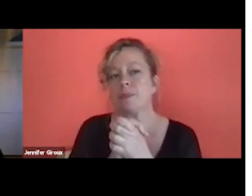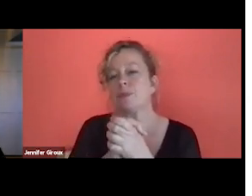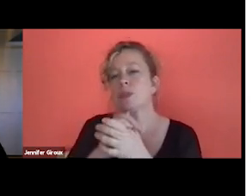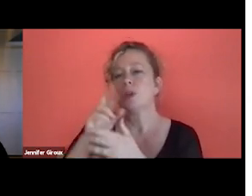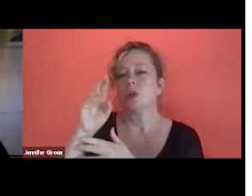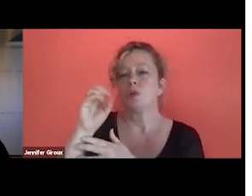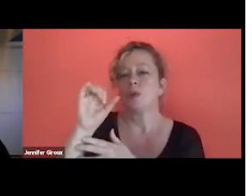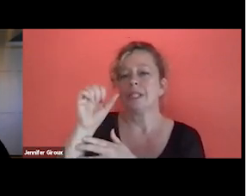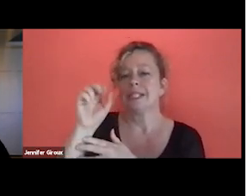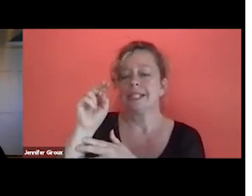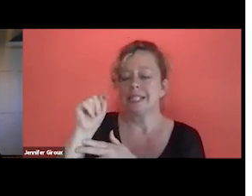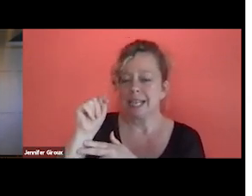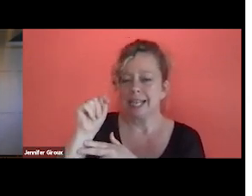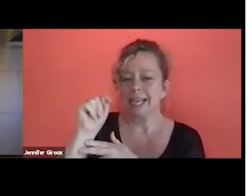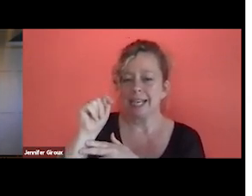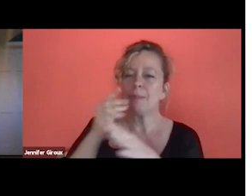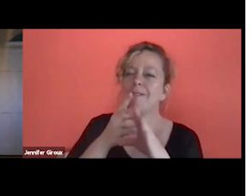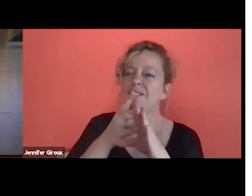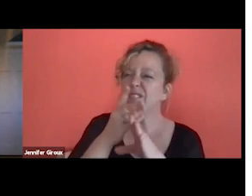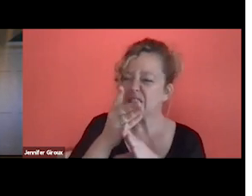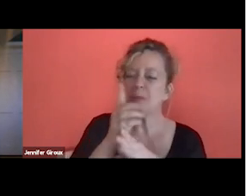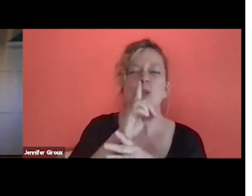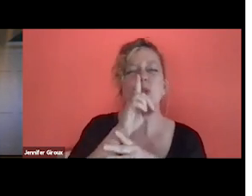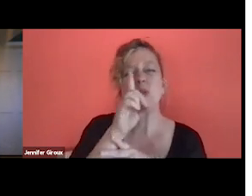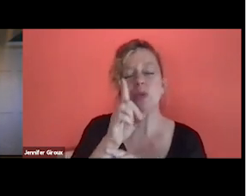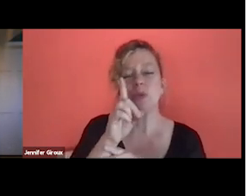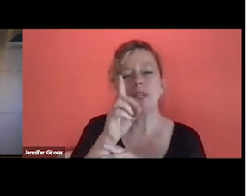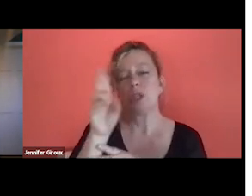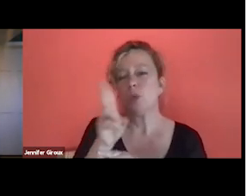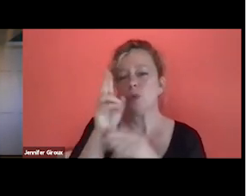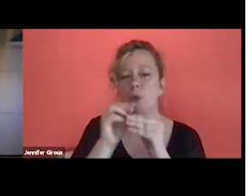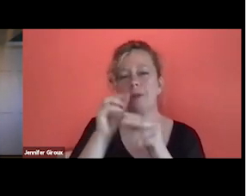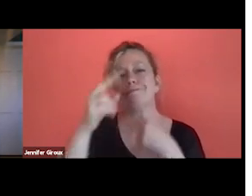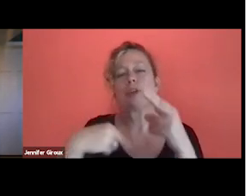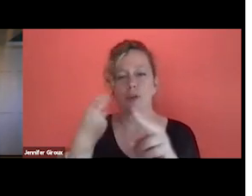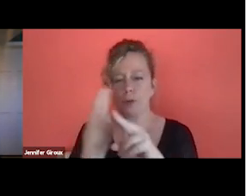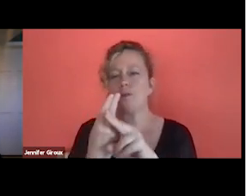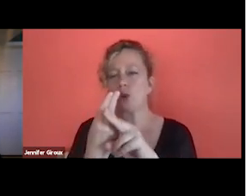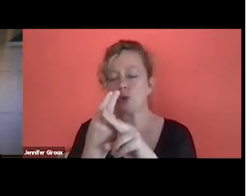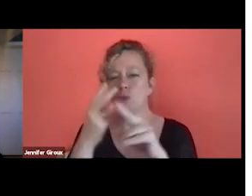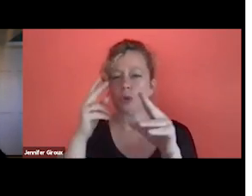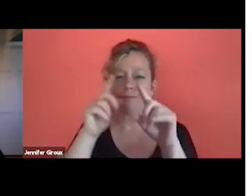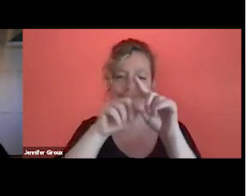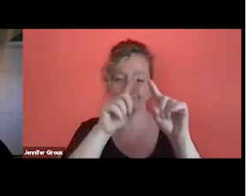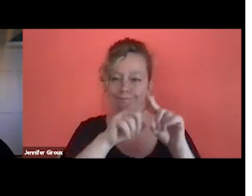en asuntos de veteranos, pero se ha utilizado de manera más universal en todo tipo de campos